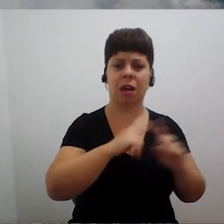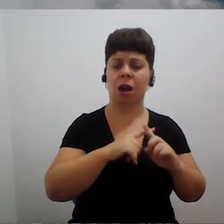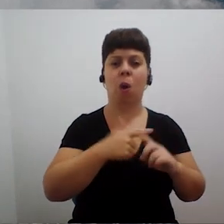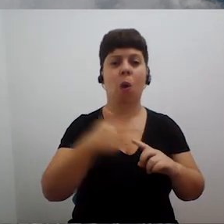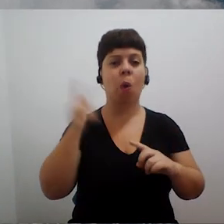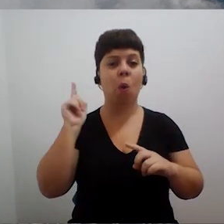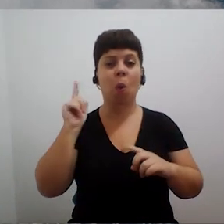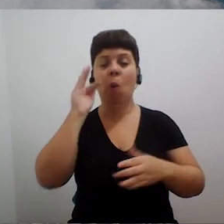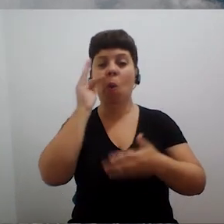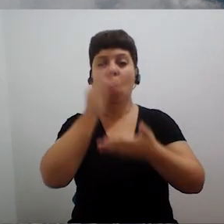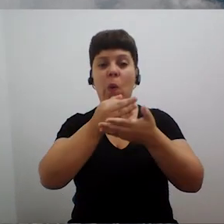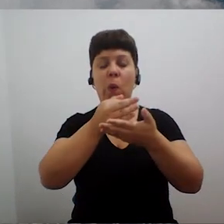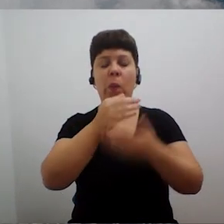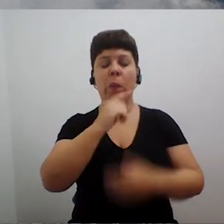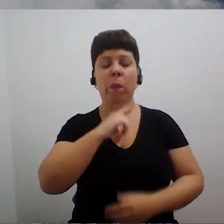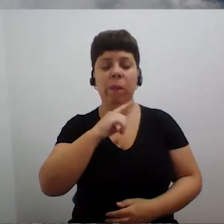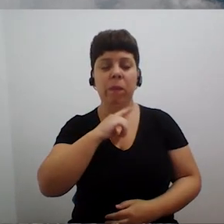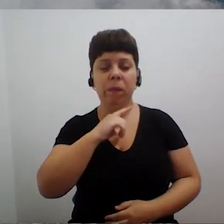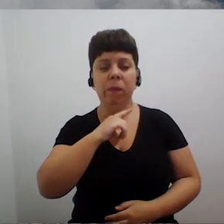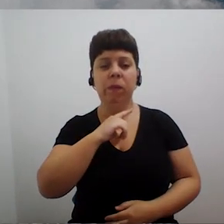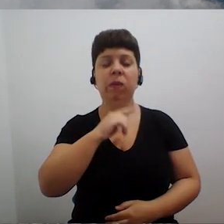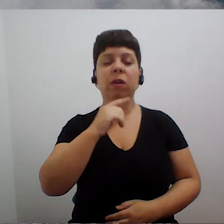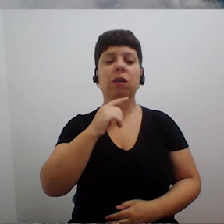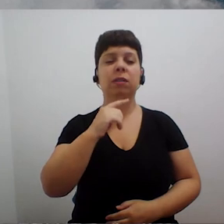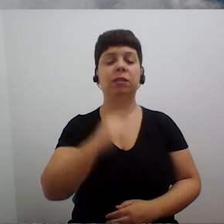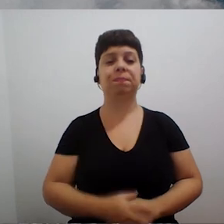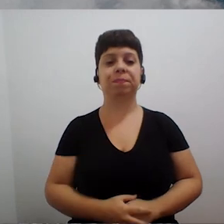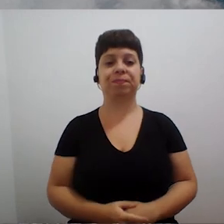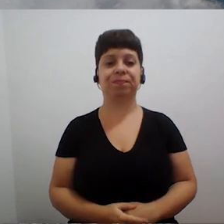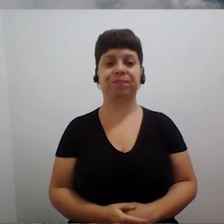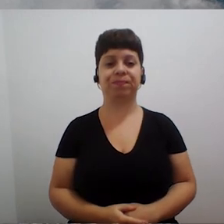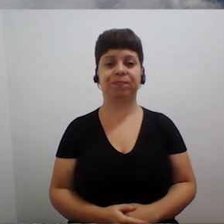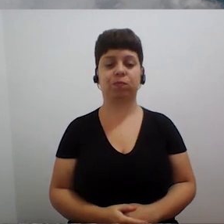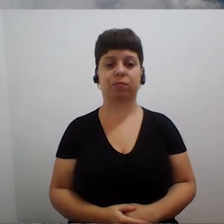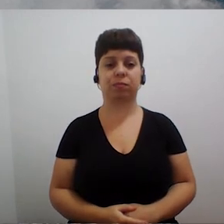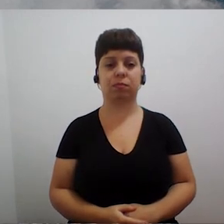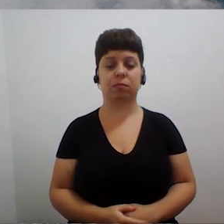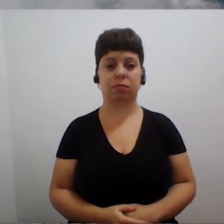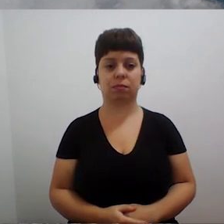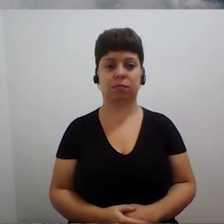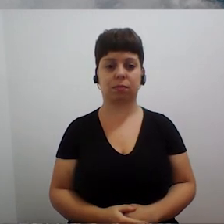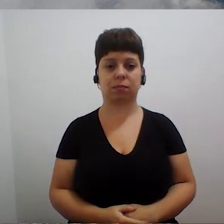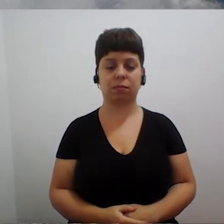tem uma concepção da criação a partir de, ou sustentado por um ser Divino normalmente, e a água é um dos elementos